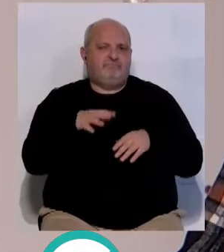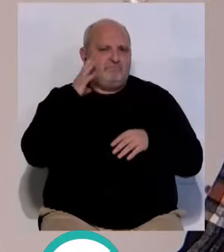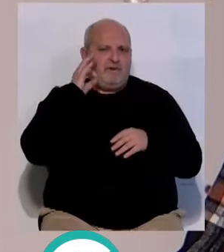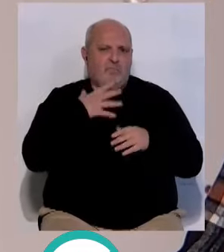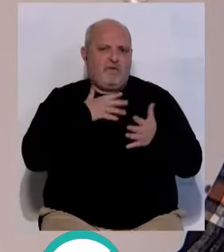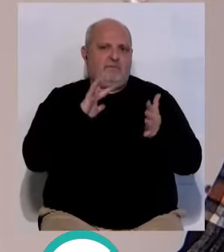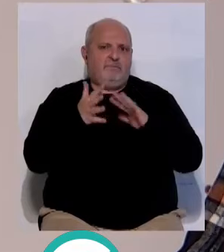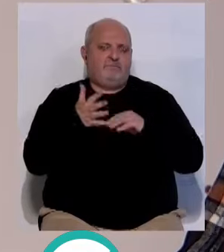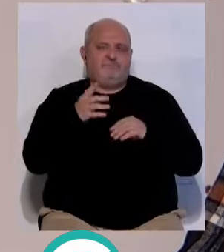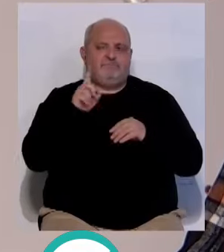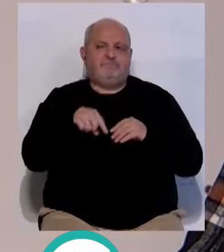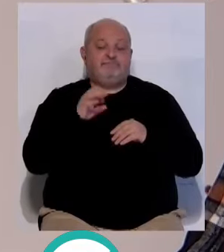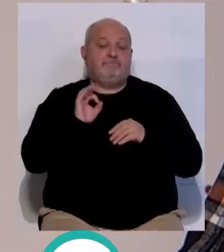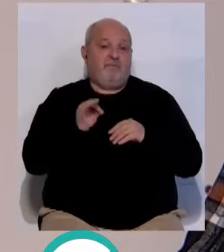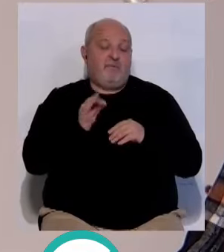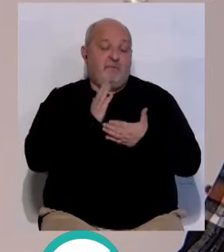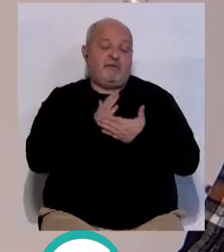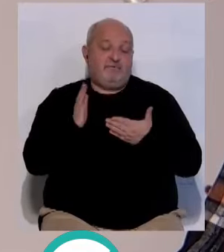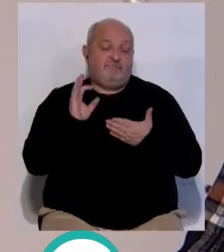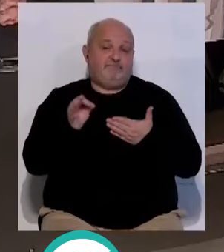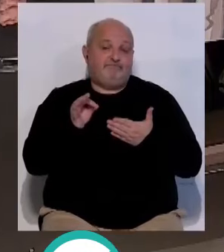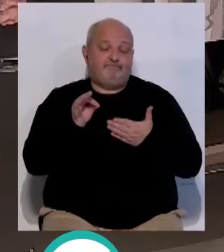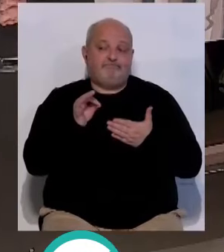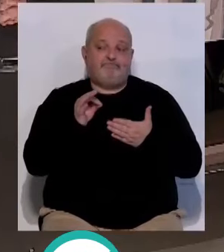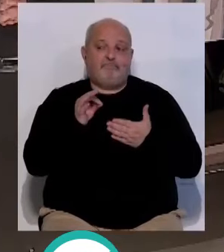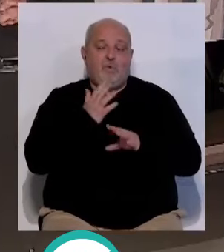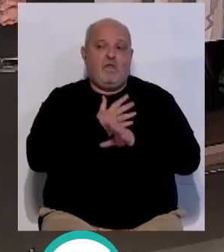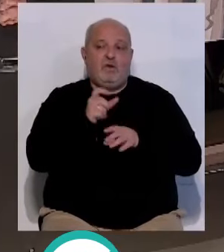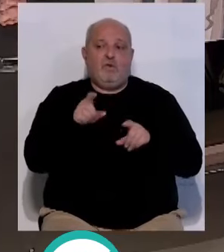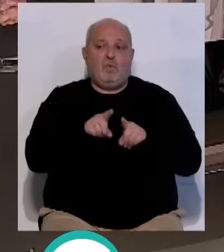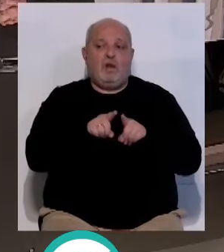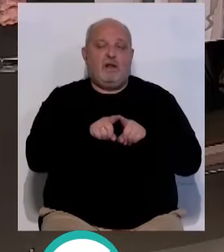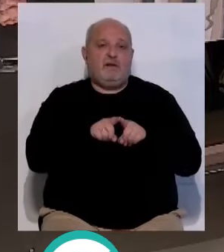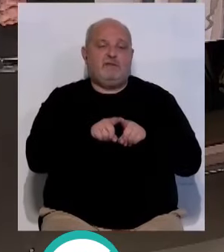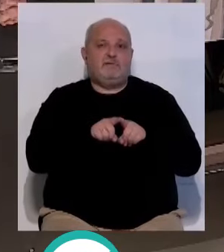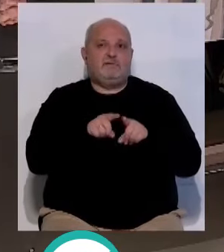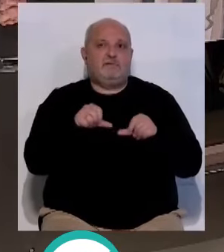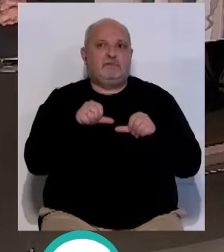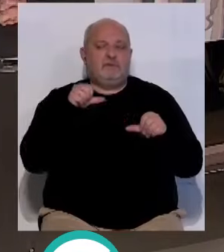quiere Sergio también es cierto que Que bueno que es un jugador que venía a ser llamado a algo